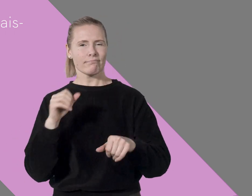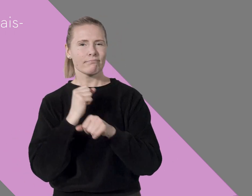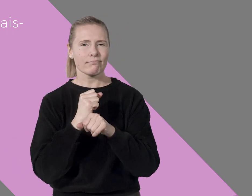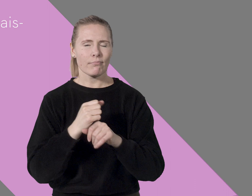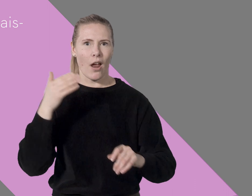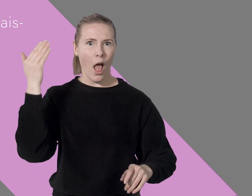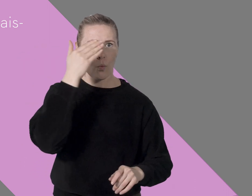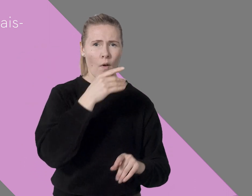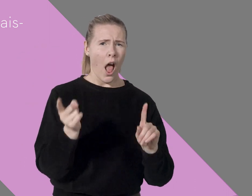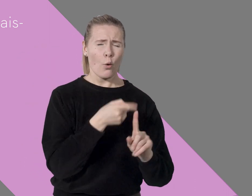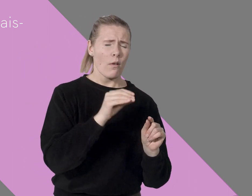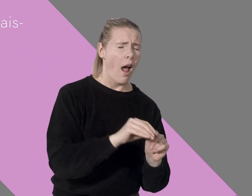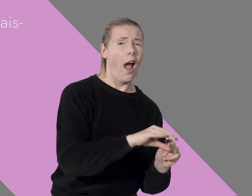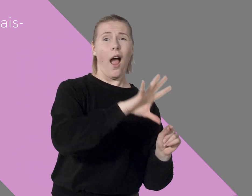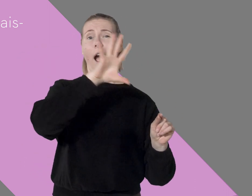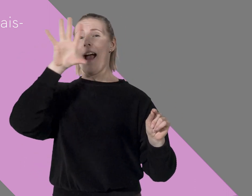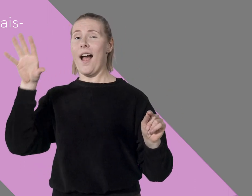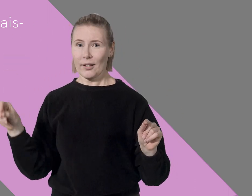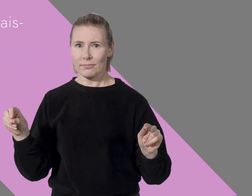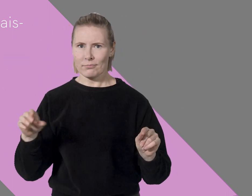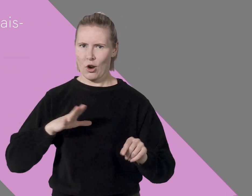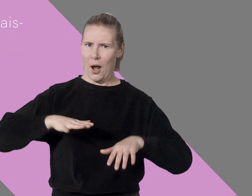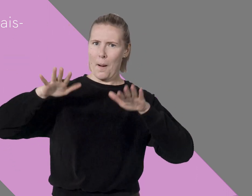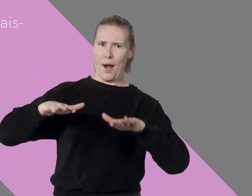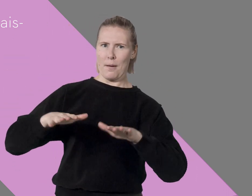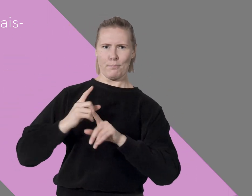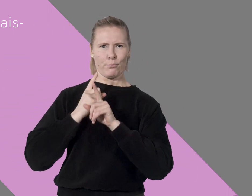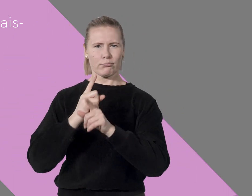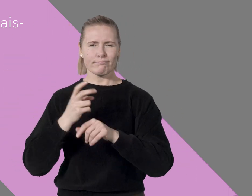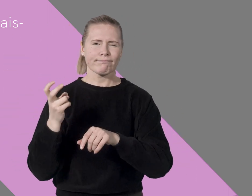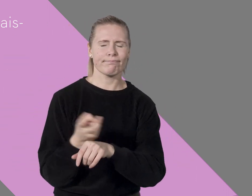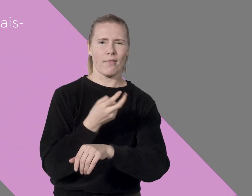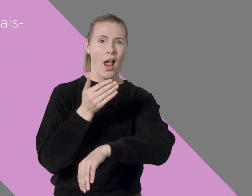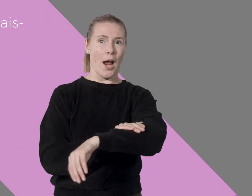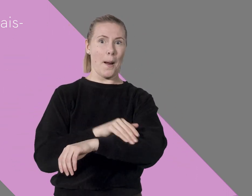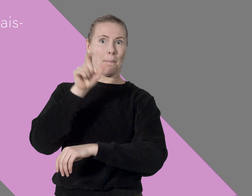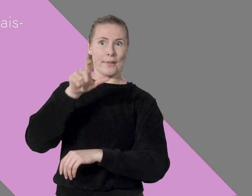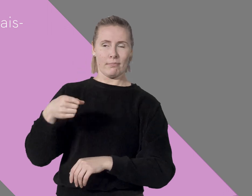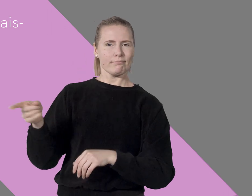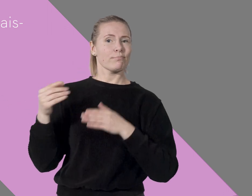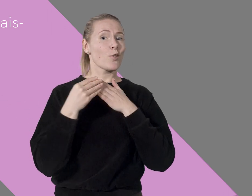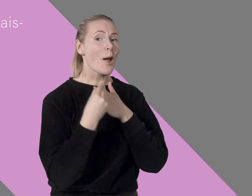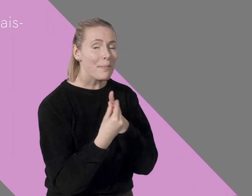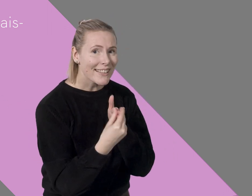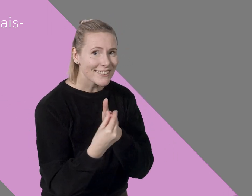tehdään yhdessä elokuva alusta loppuun kokeneiden ammattilaisten opastuksella!